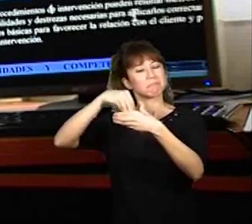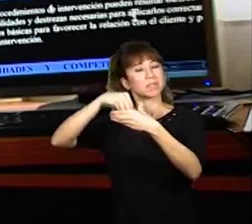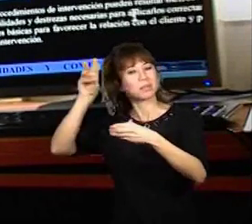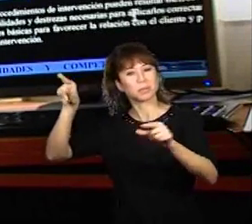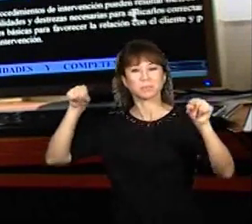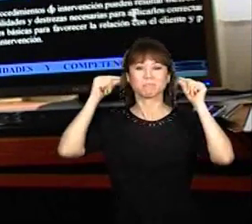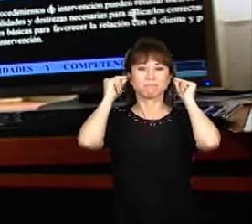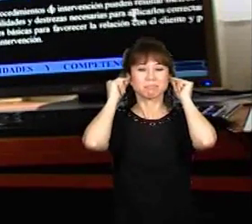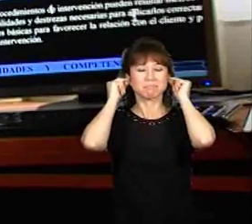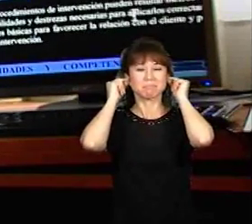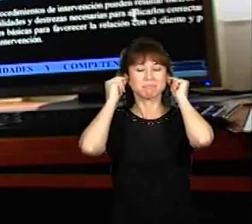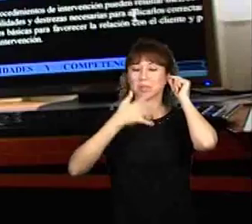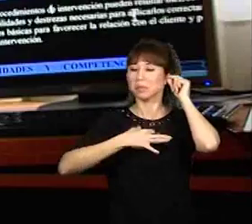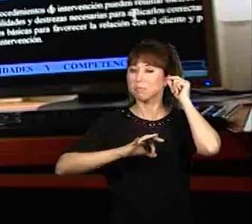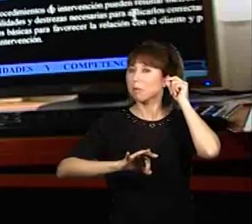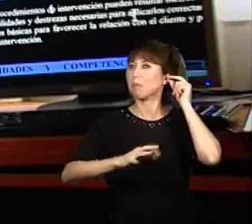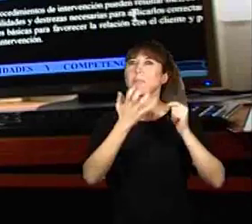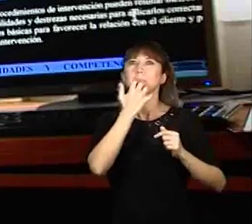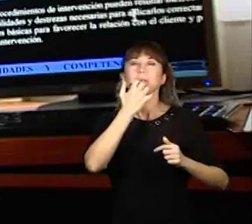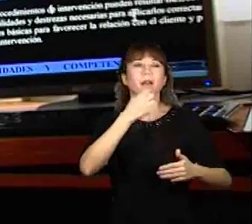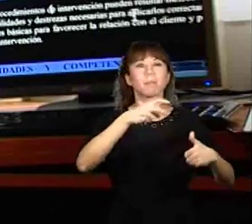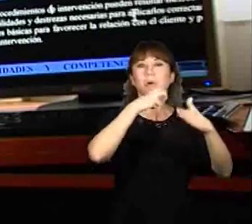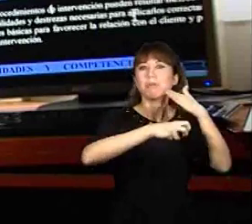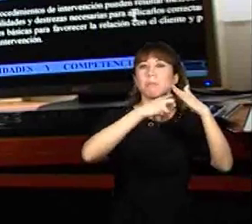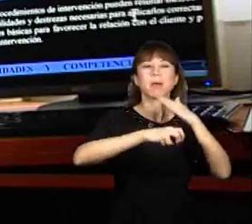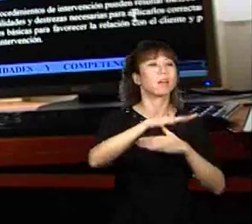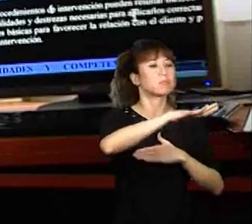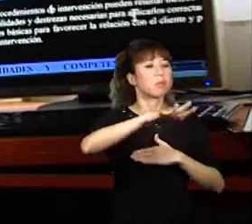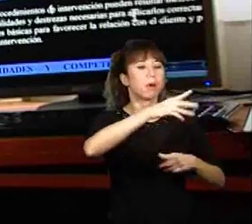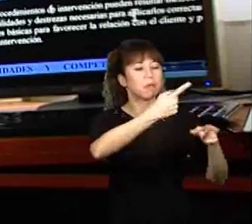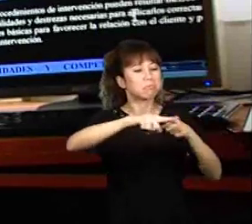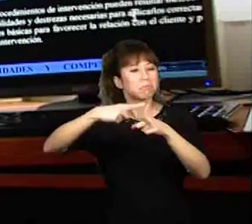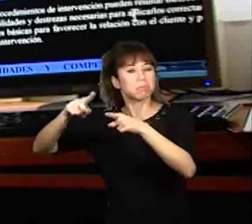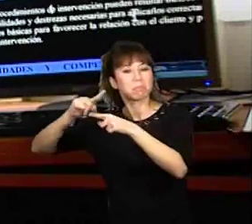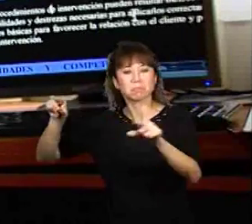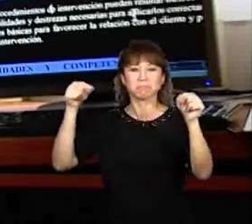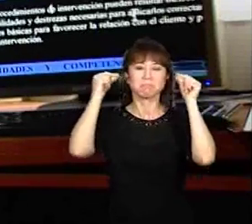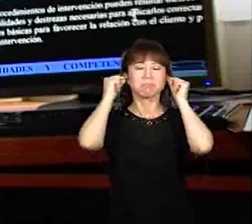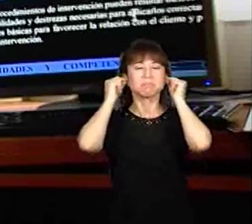Y, que además, yo la verdad es que los uso bien yendo en el metro o en cualquier sitio,